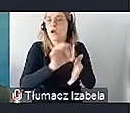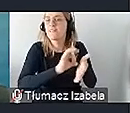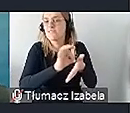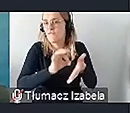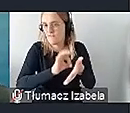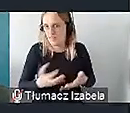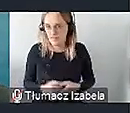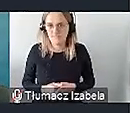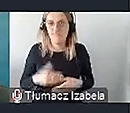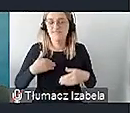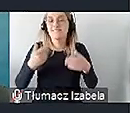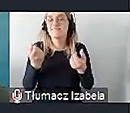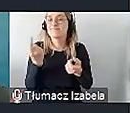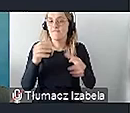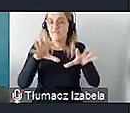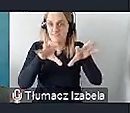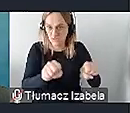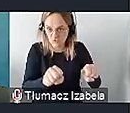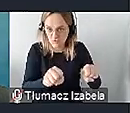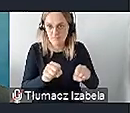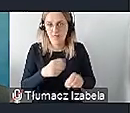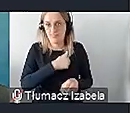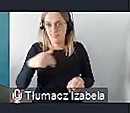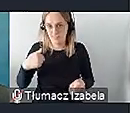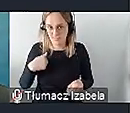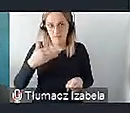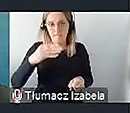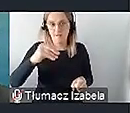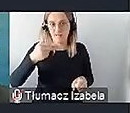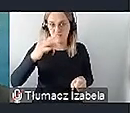Ja na chwilkę zatrzymam naszą pracę na Mentimetrze.